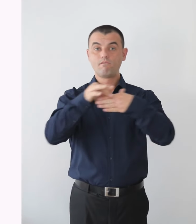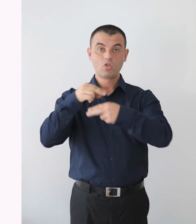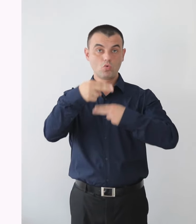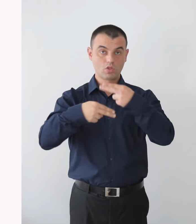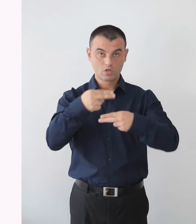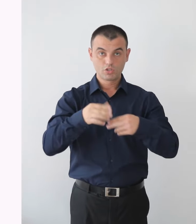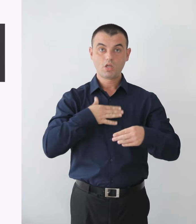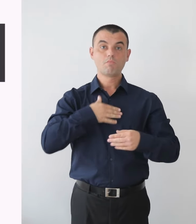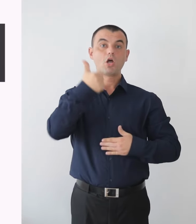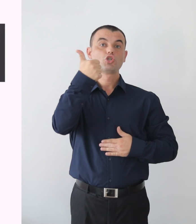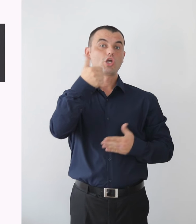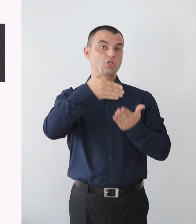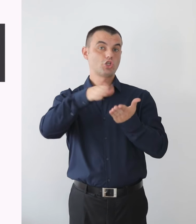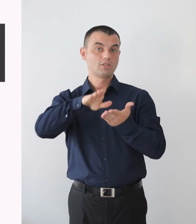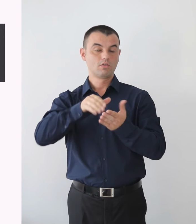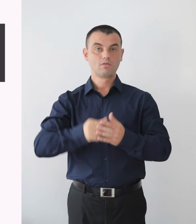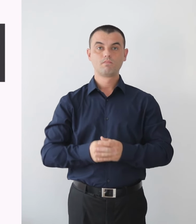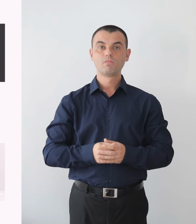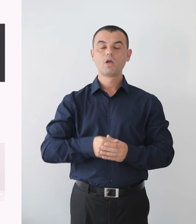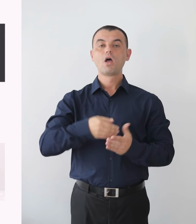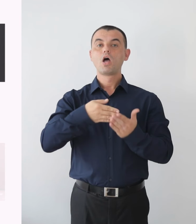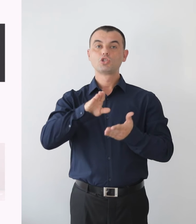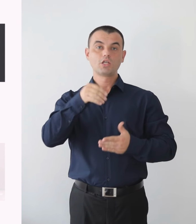Този видеонаръчник се състои от 6 части.